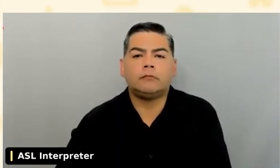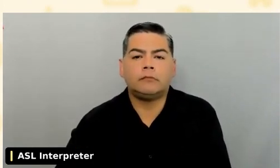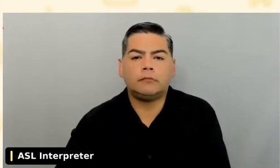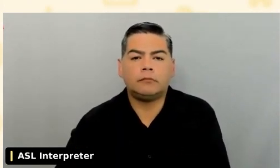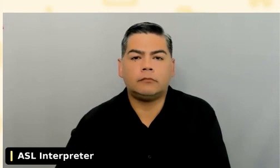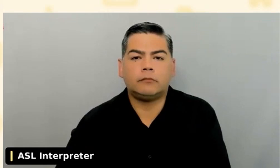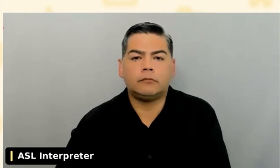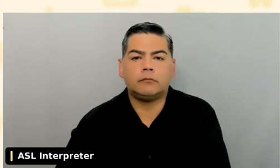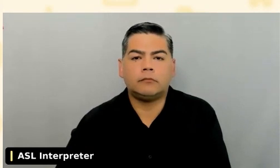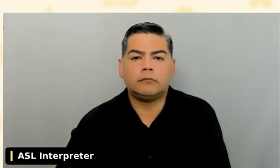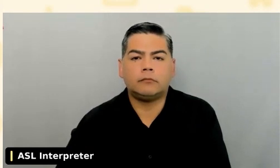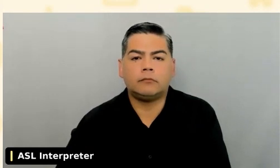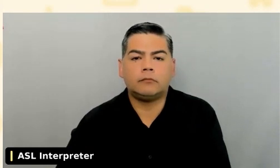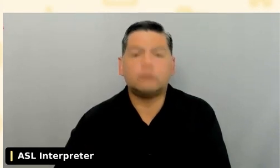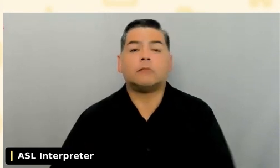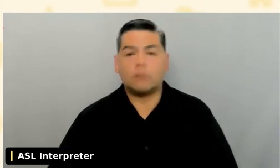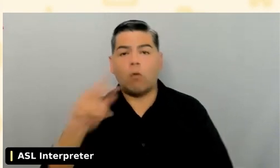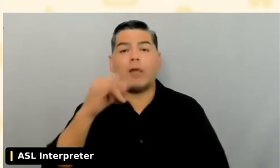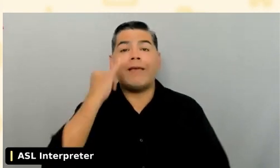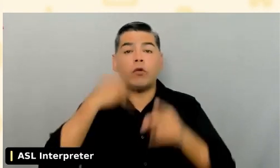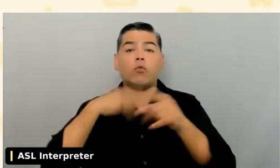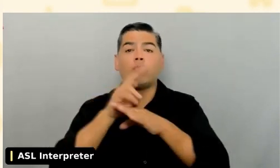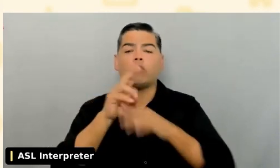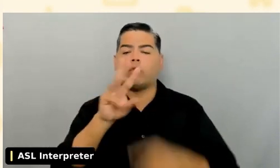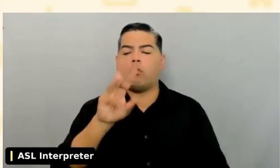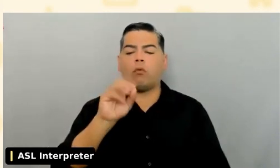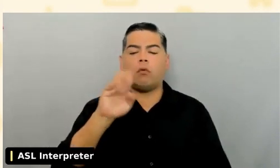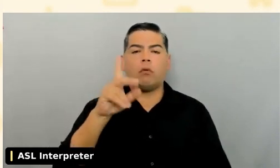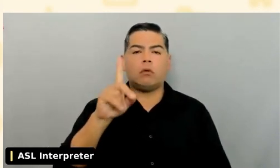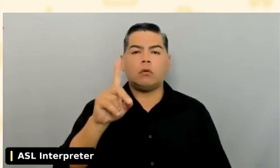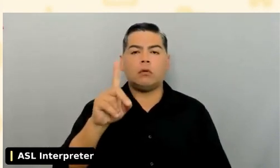Si usas Word y pegas una imagen,